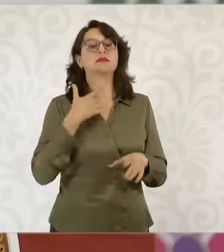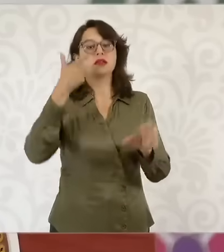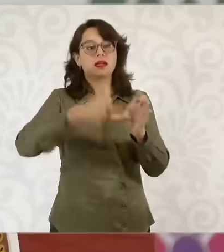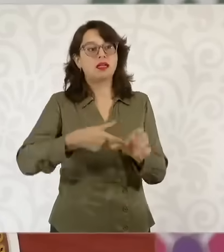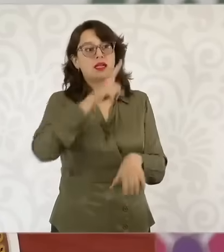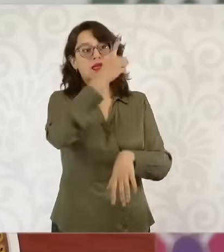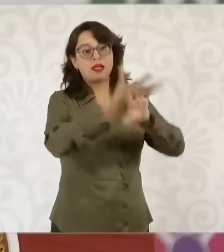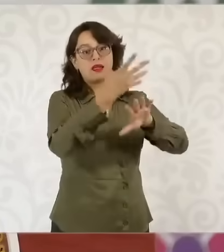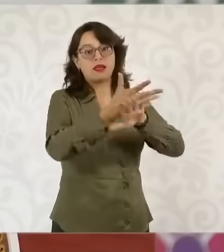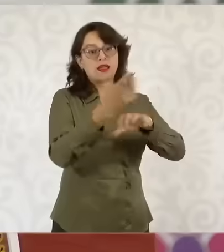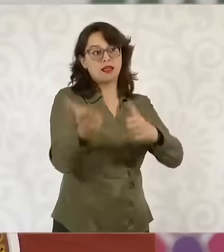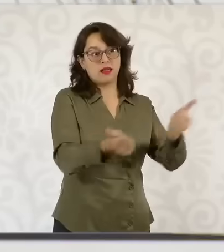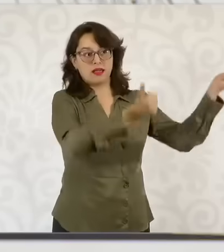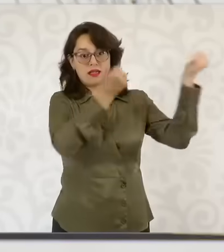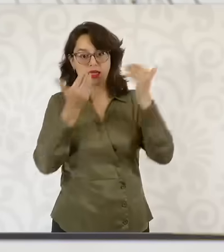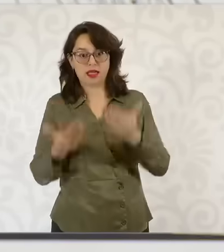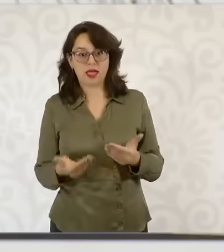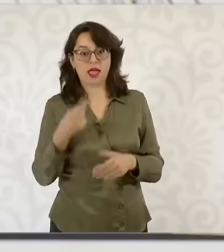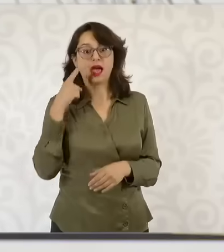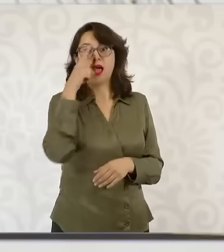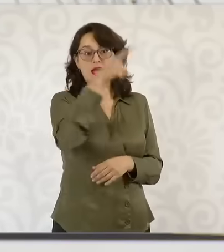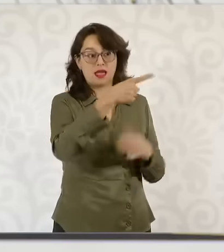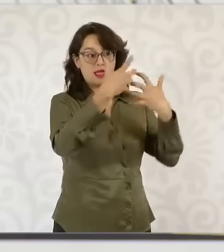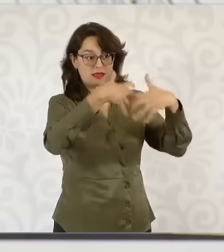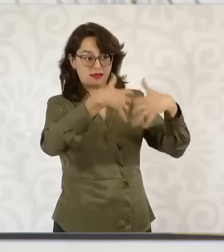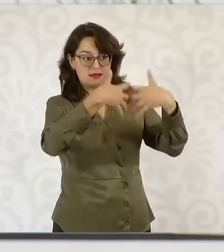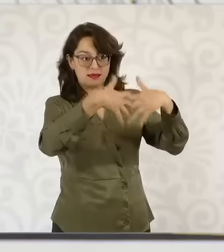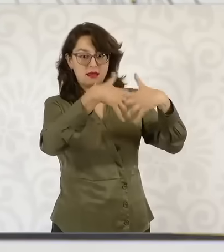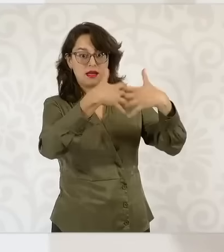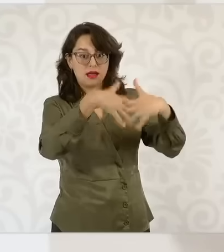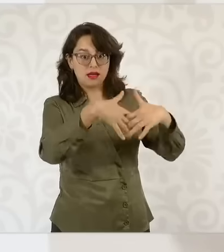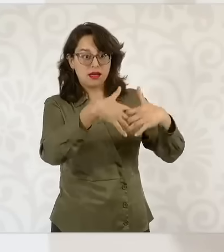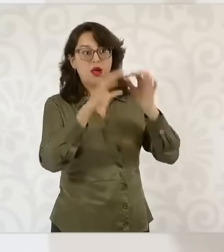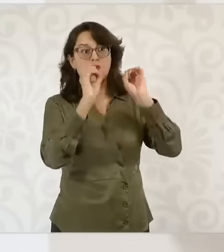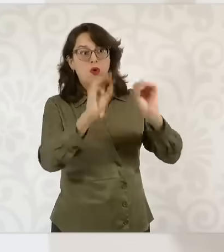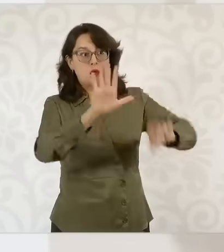que ver si el delito viene desde la refinería de donde salió o el centro de almacenamiento de donde